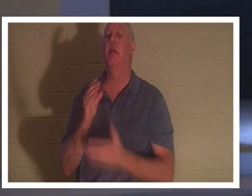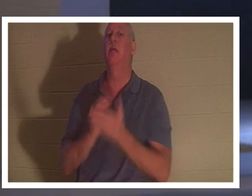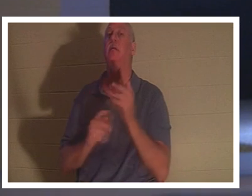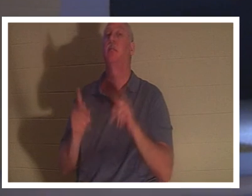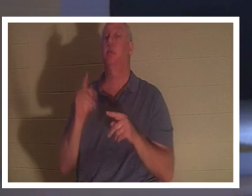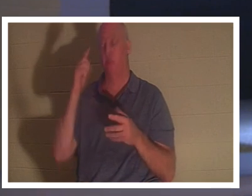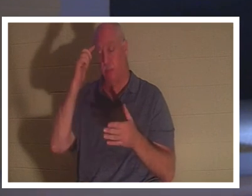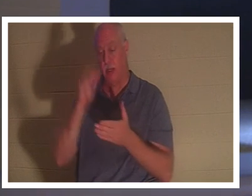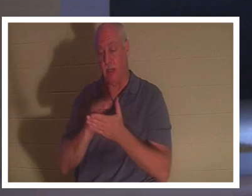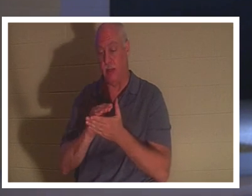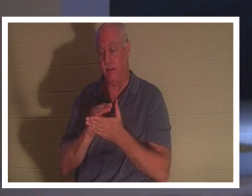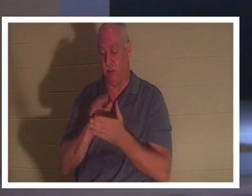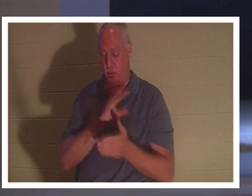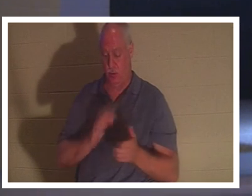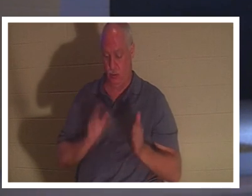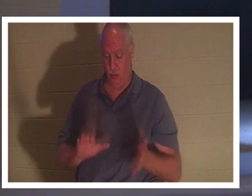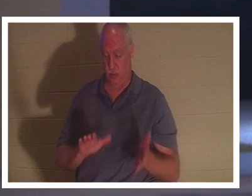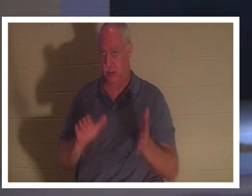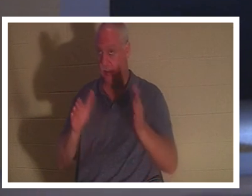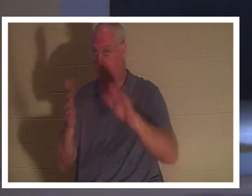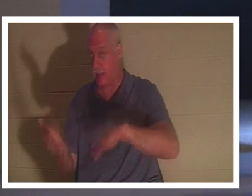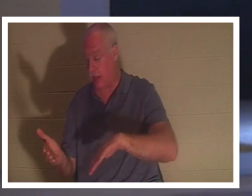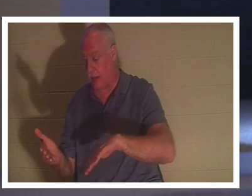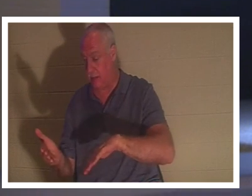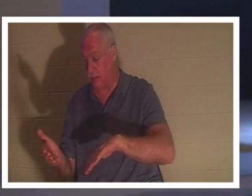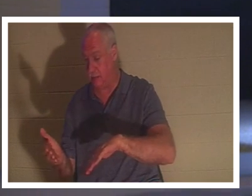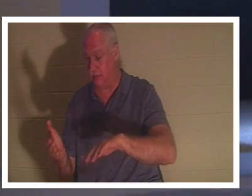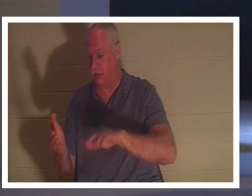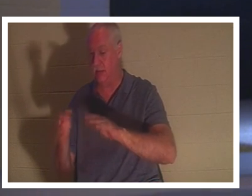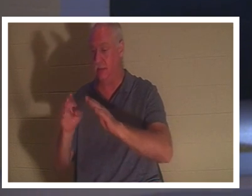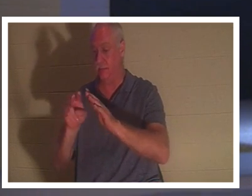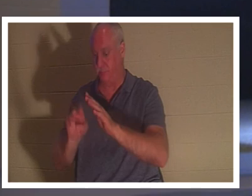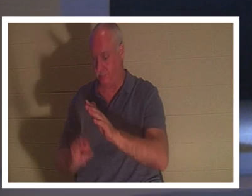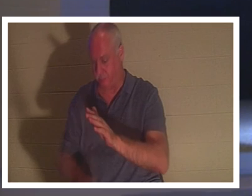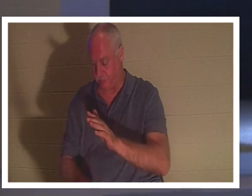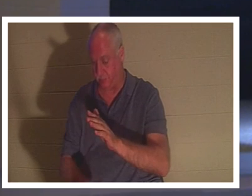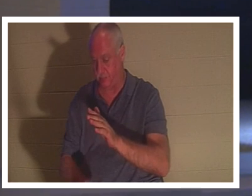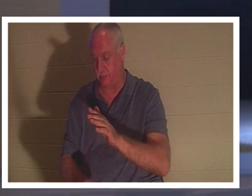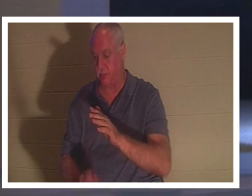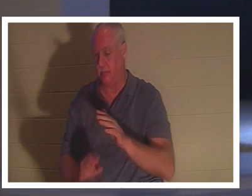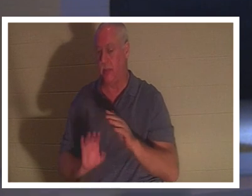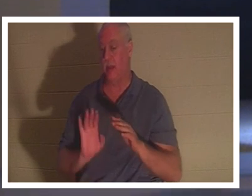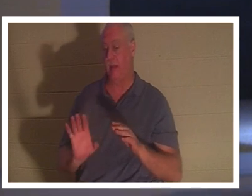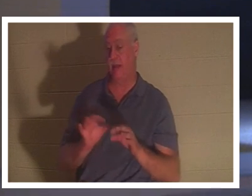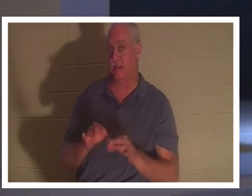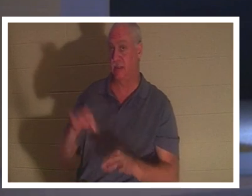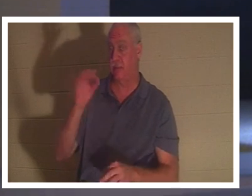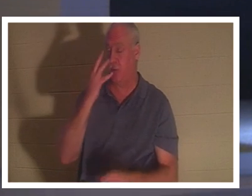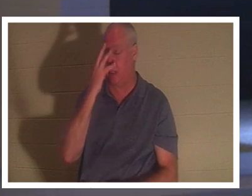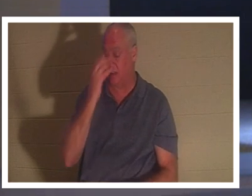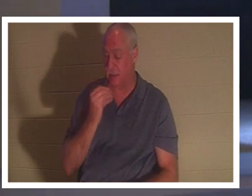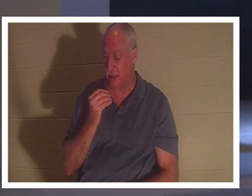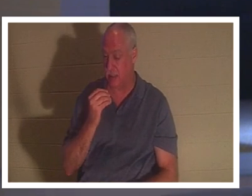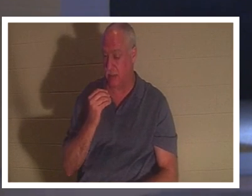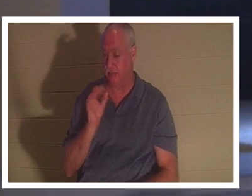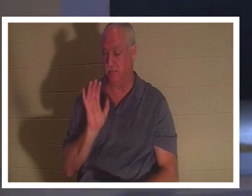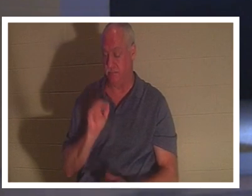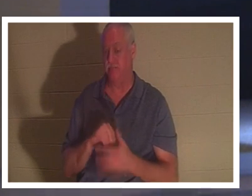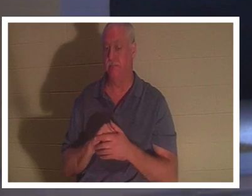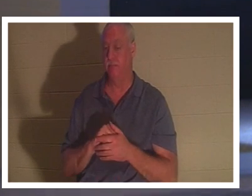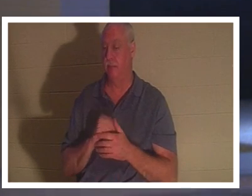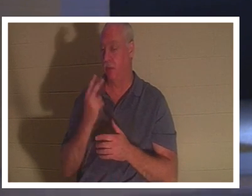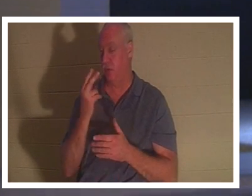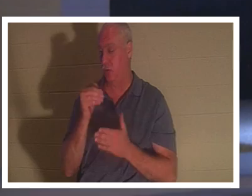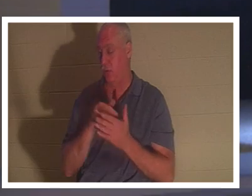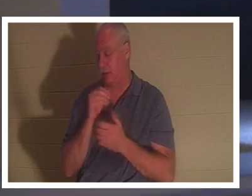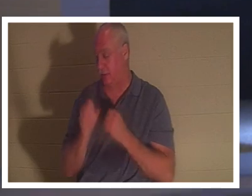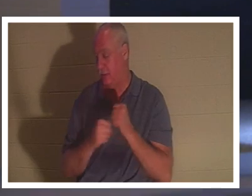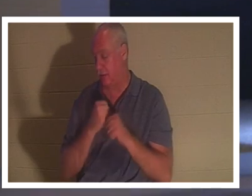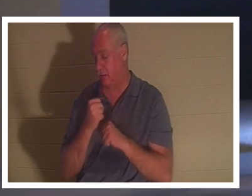et qu'il est enterré, son esprit est endormi, inconscient pendant 2 000 ans et jusqu'à ce que Jésus vienne.